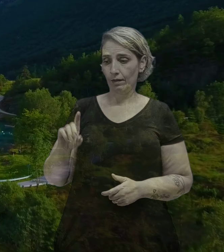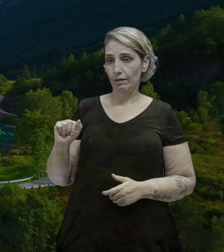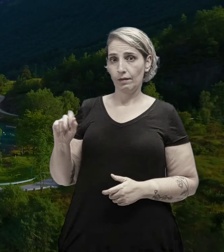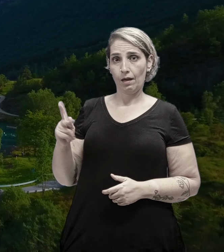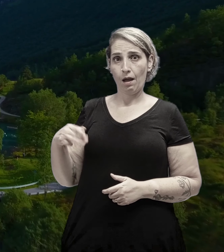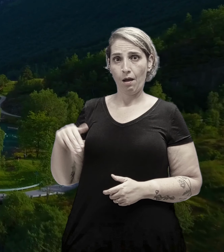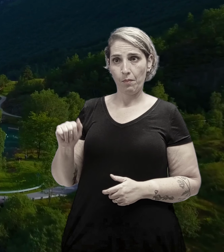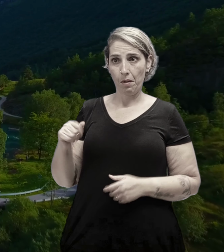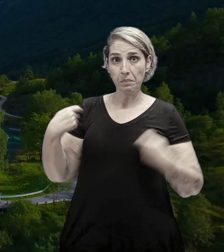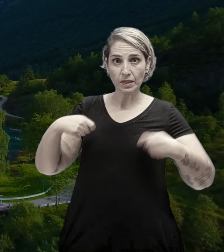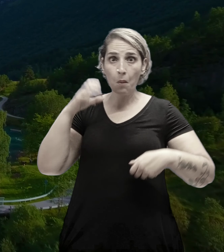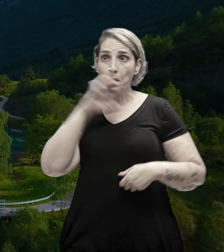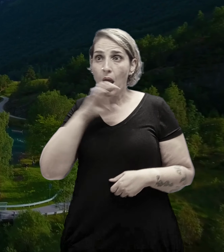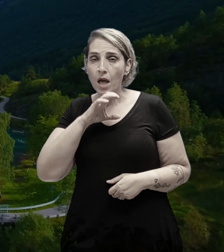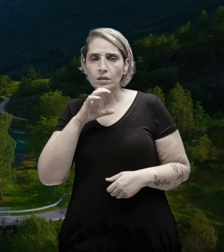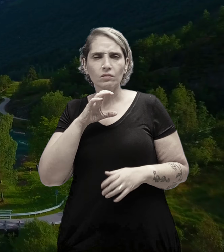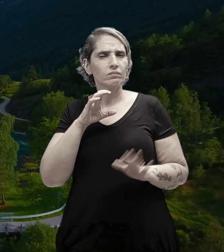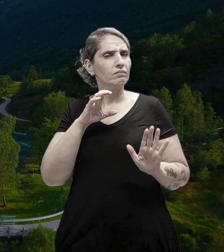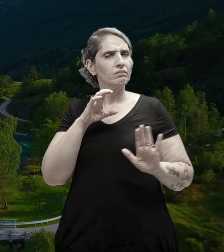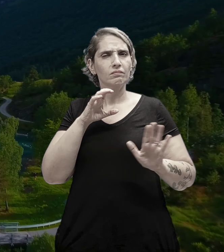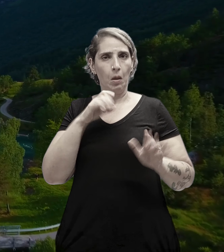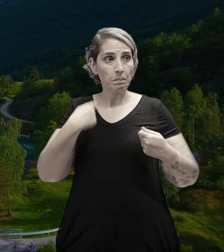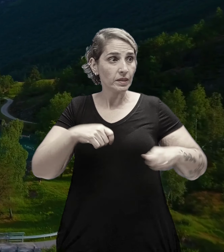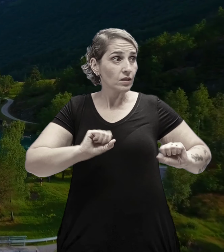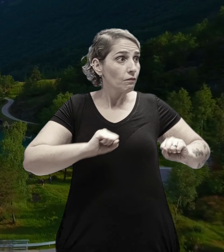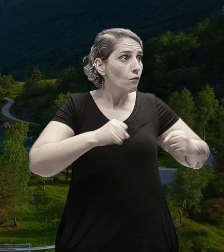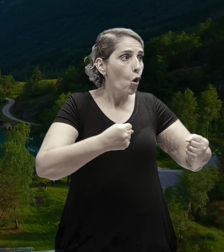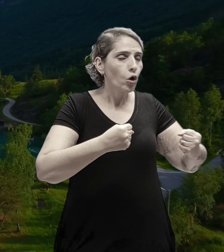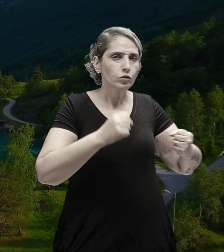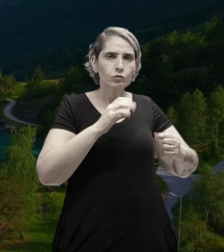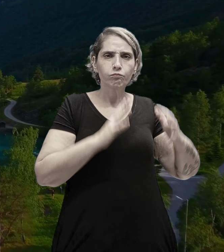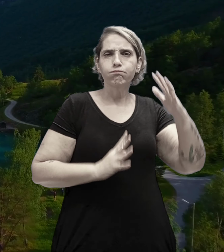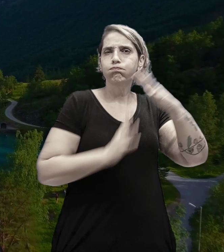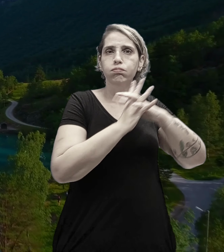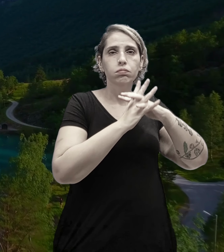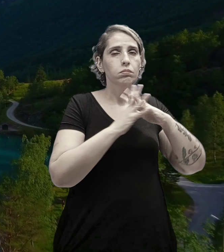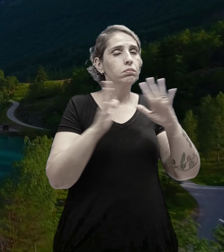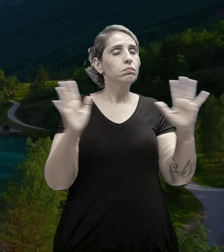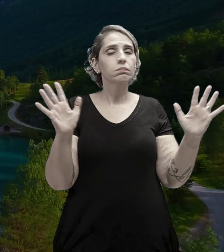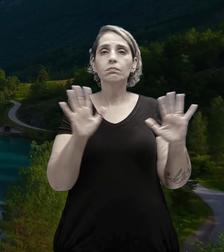O Dharma não exige pressa nem esforço desmedido.